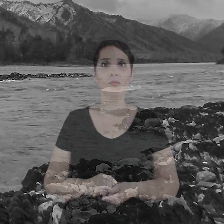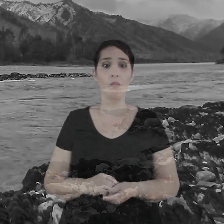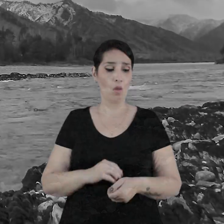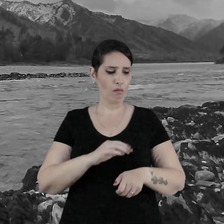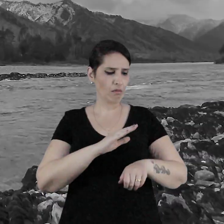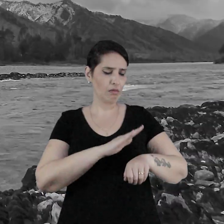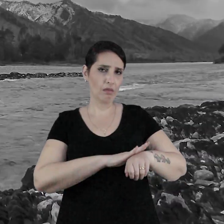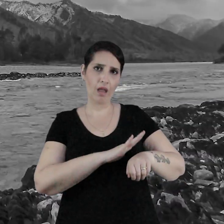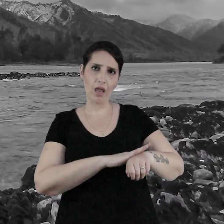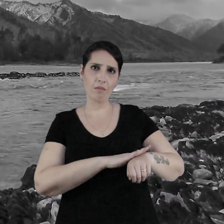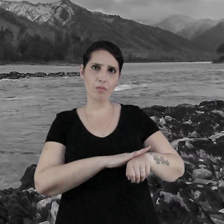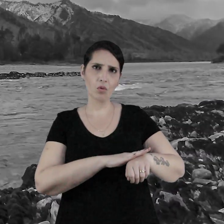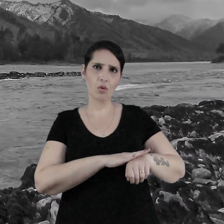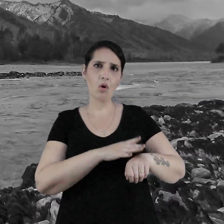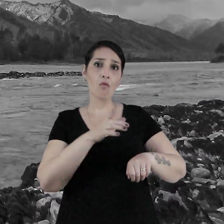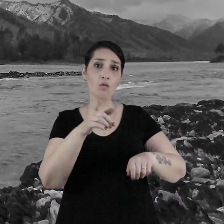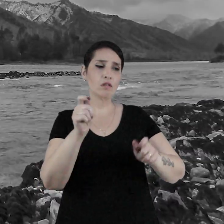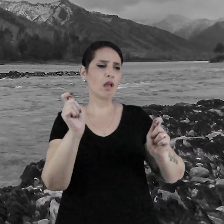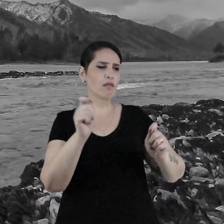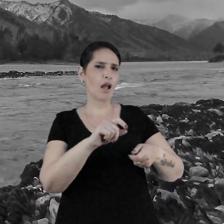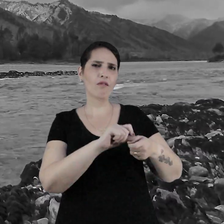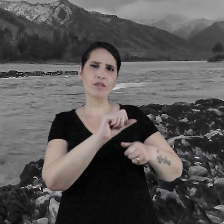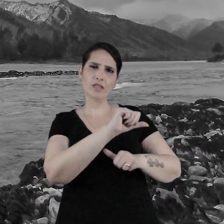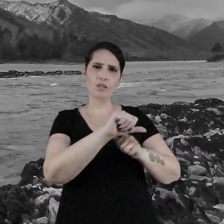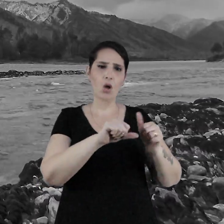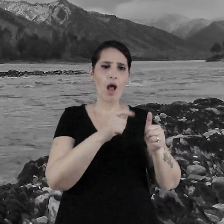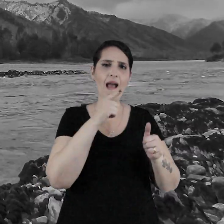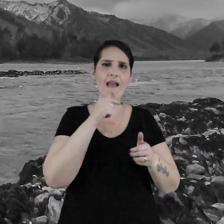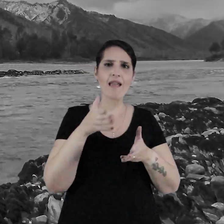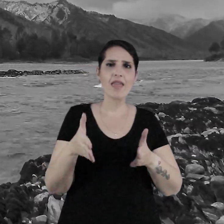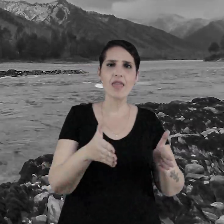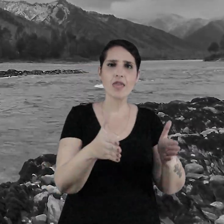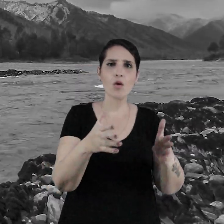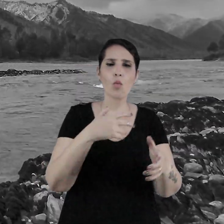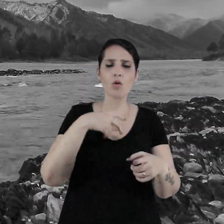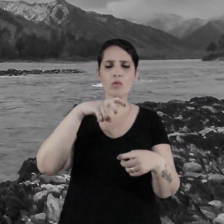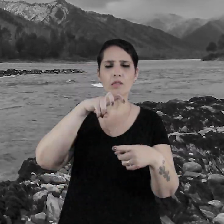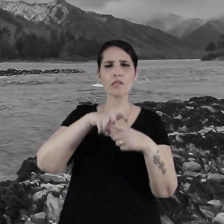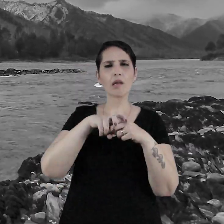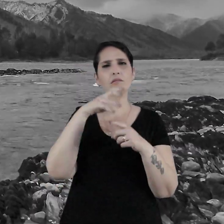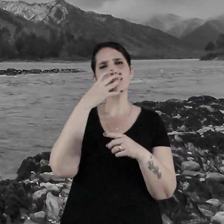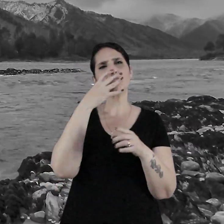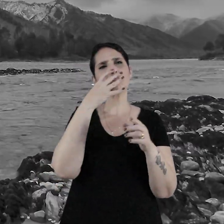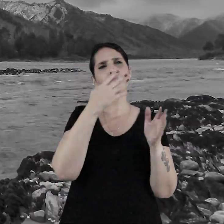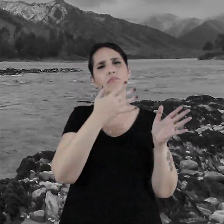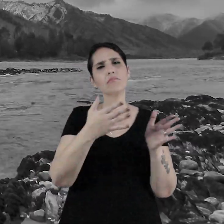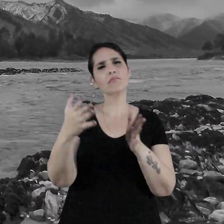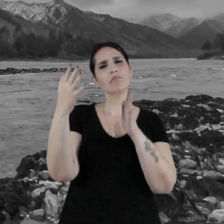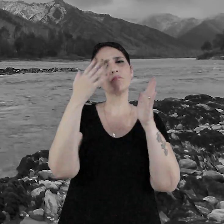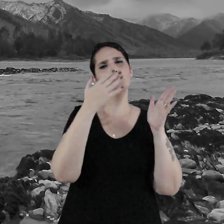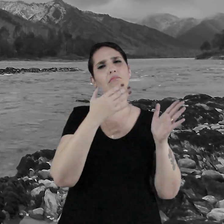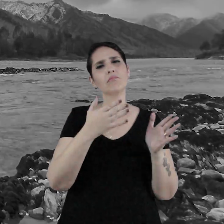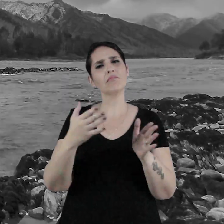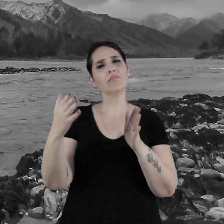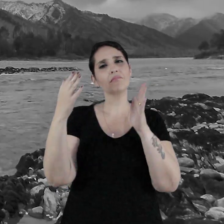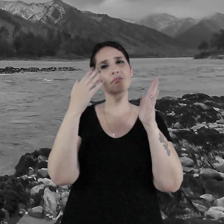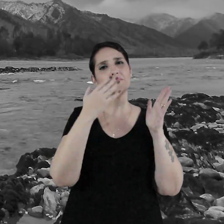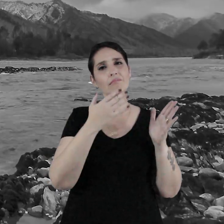Do tempo. Você faria um rio em cuja imagem se sentaria? Observaria seu fluxo.